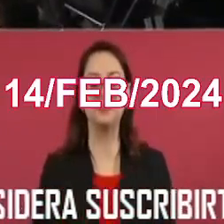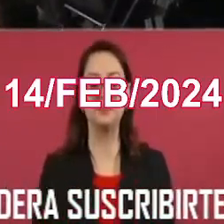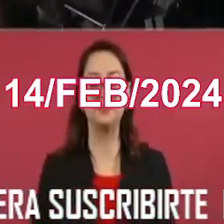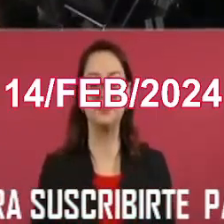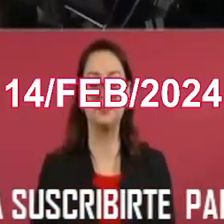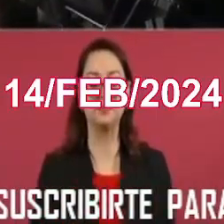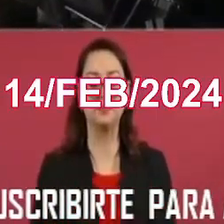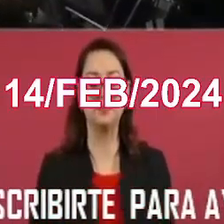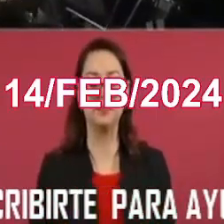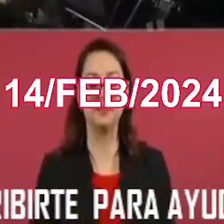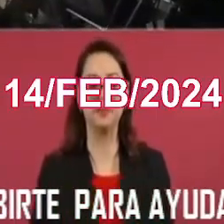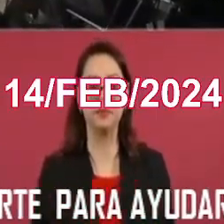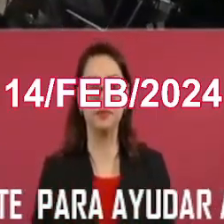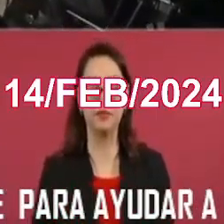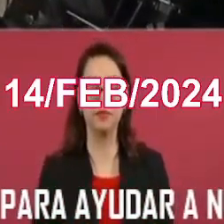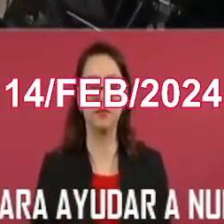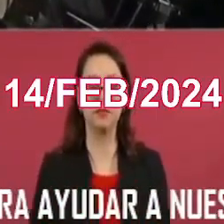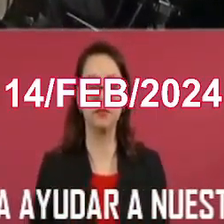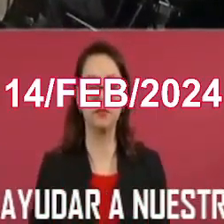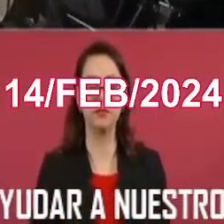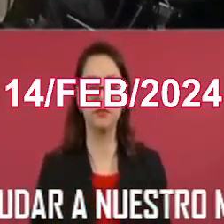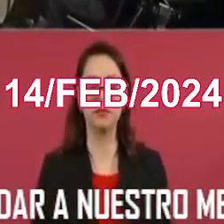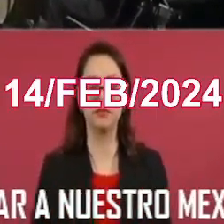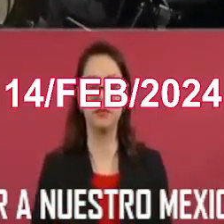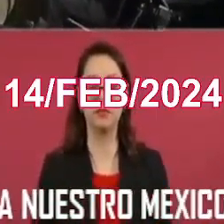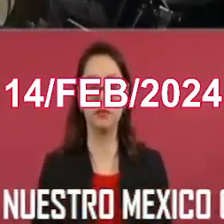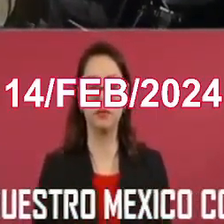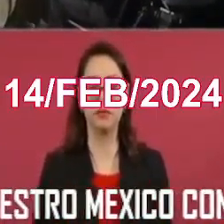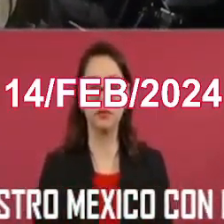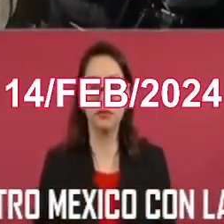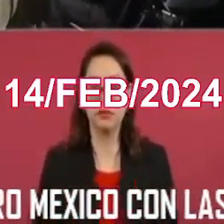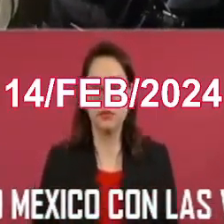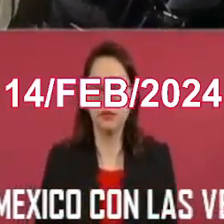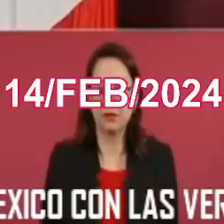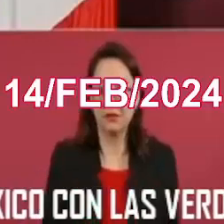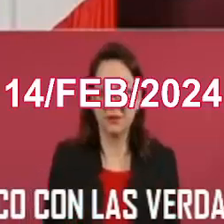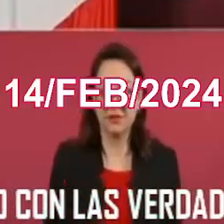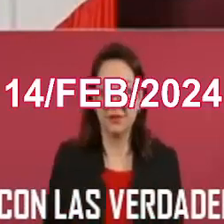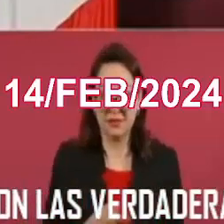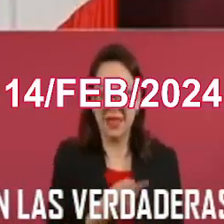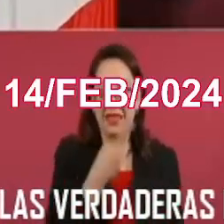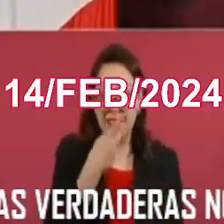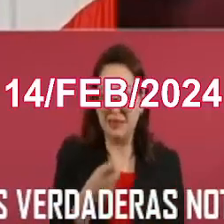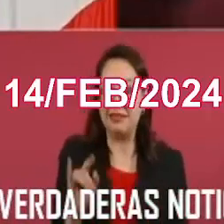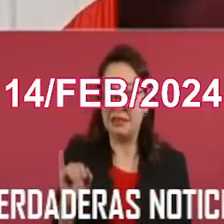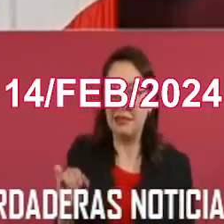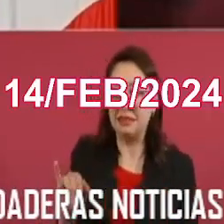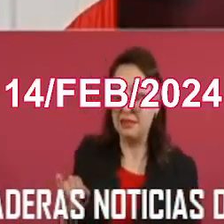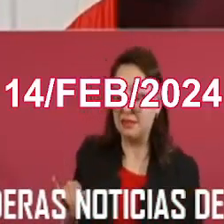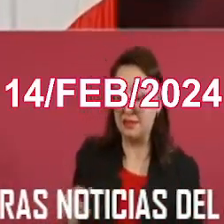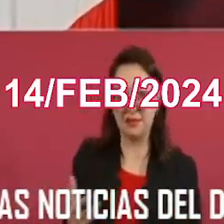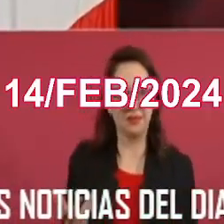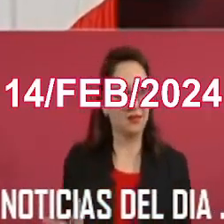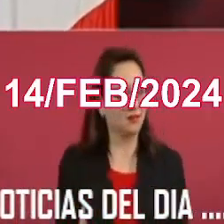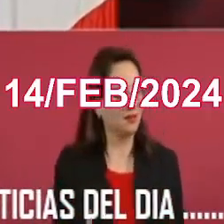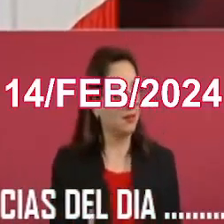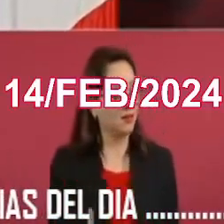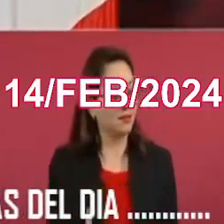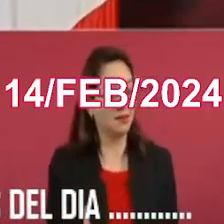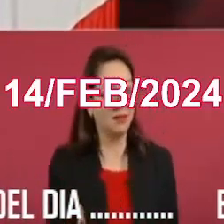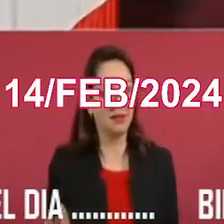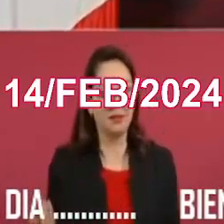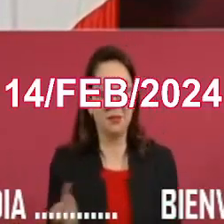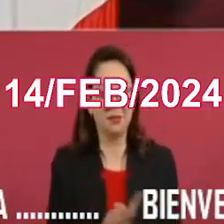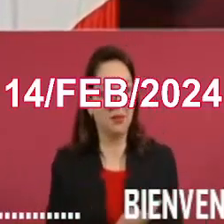el Sí dando por sí dando por hecho Bueno por qué no pones ahí lo que es increíble